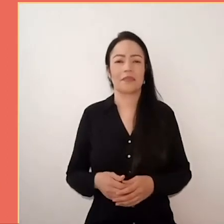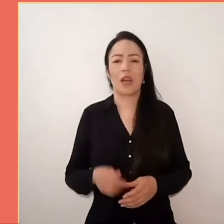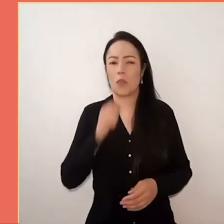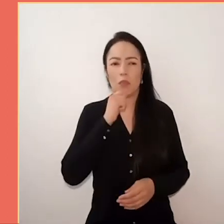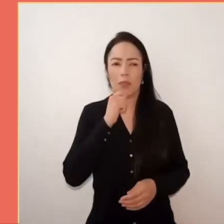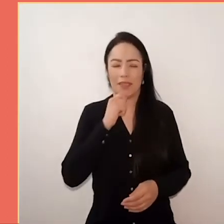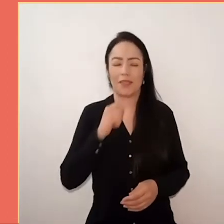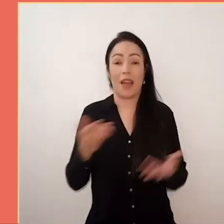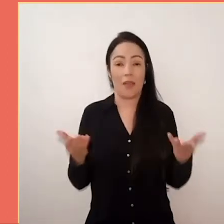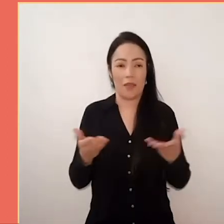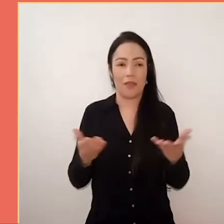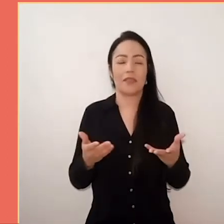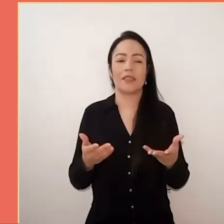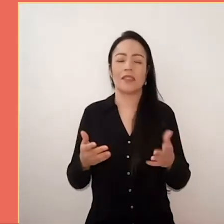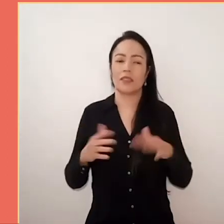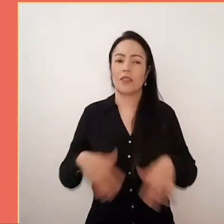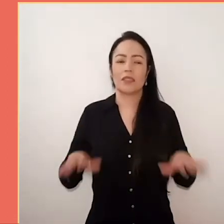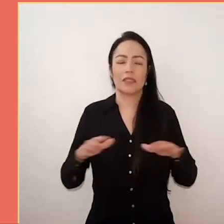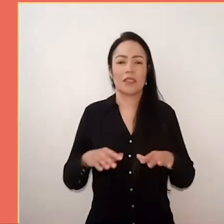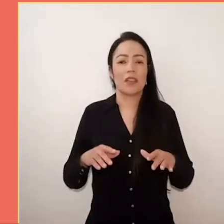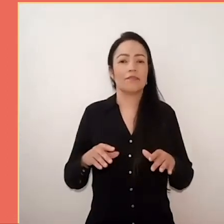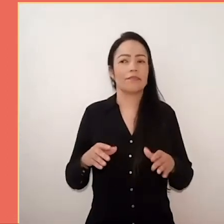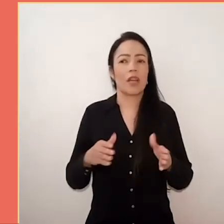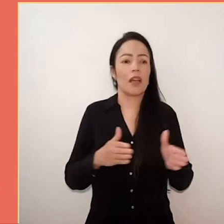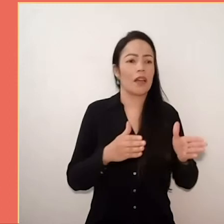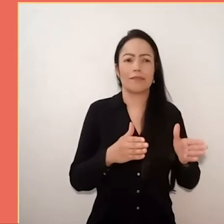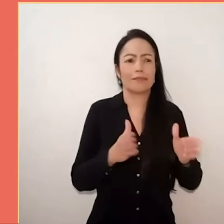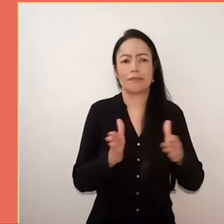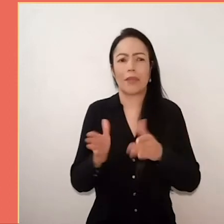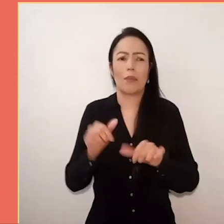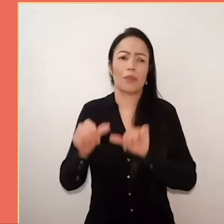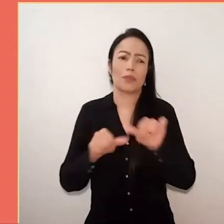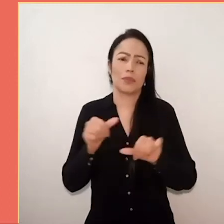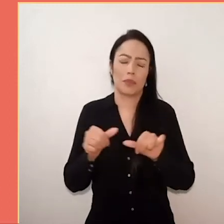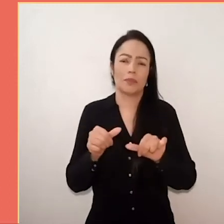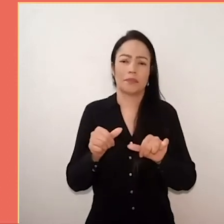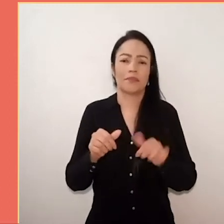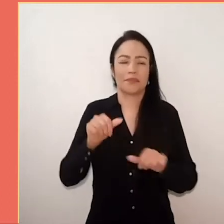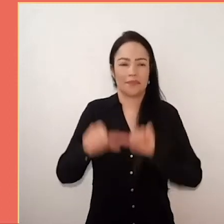mas agora eu acho que a gente caminhou em outra direção, ou seja, você já estava longe, mas caminhando a passos